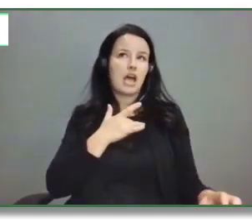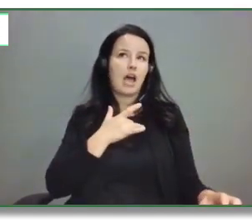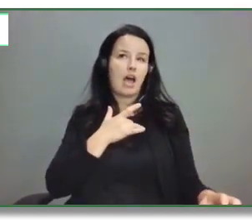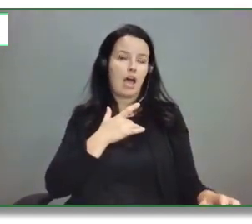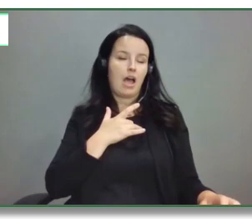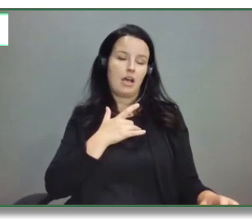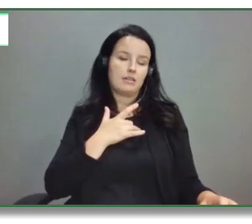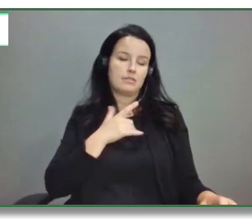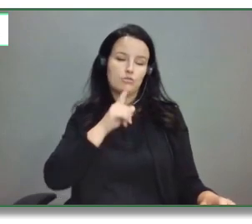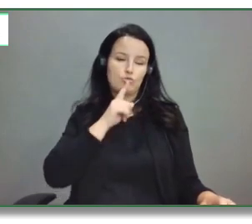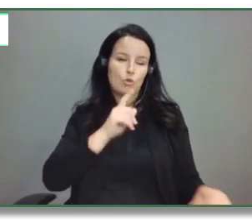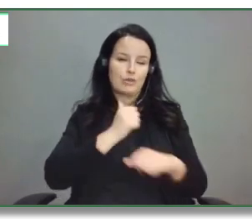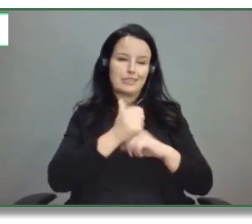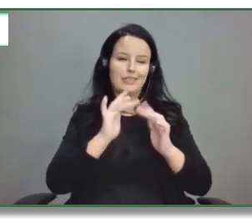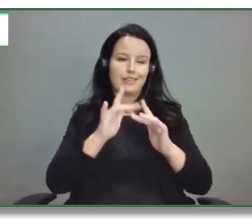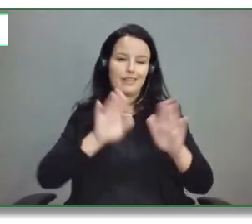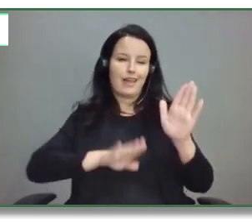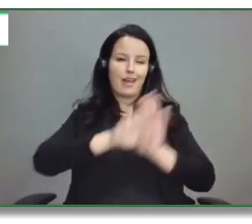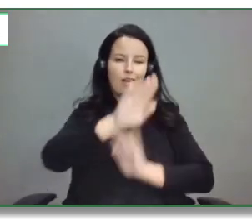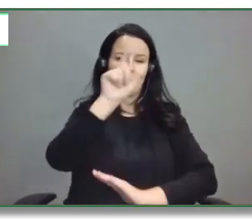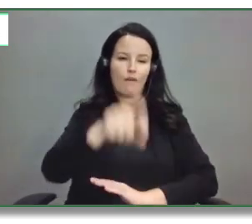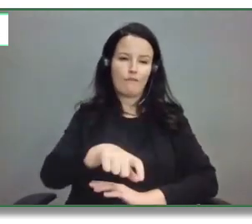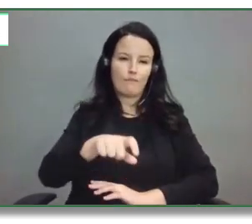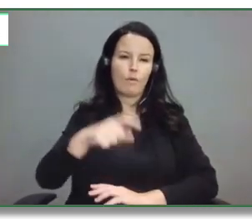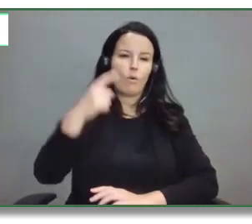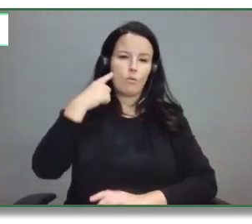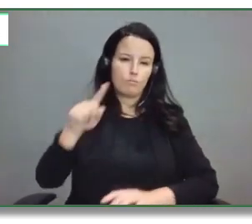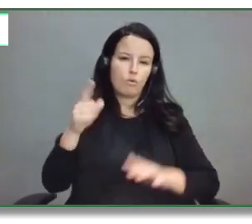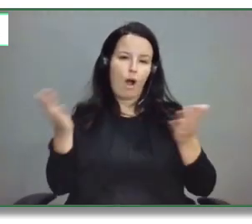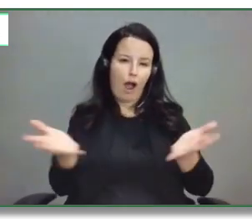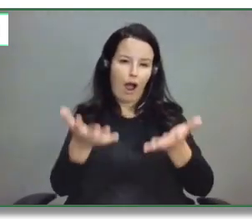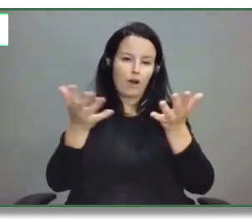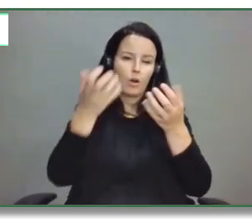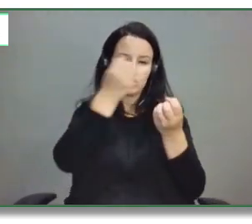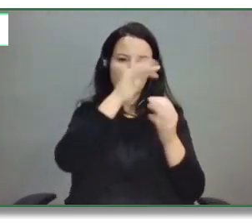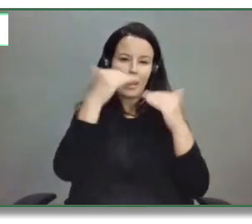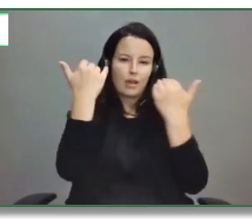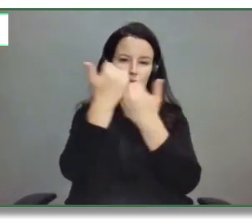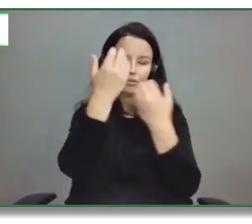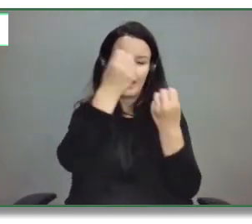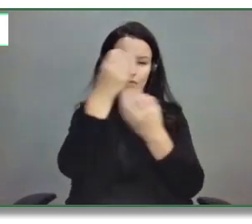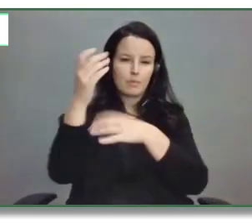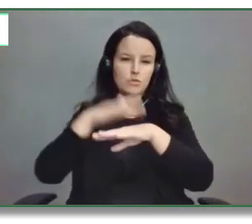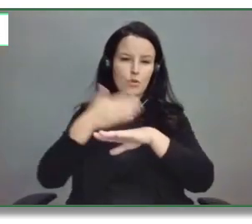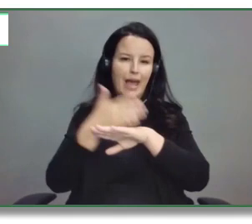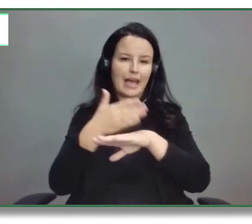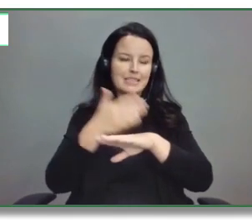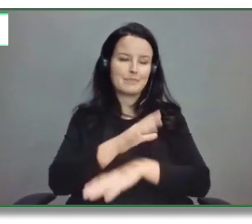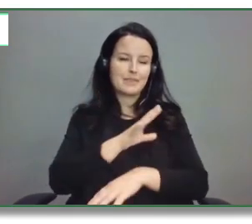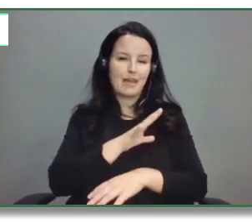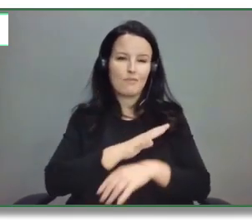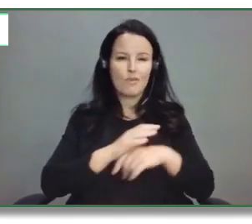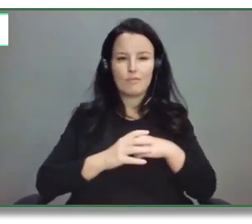site web pour favoriser l'information de